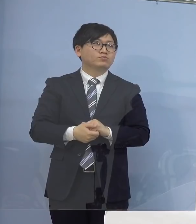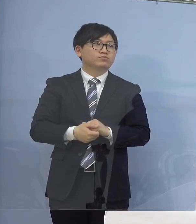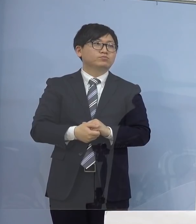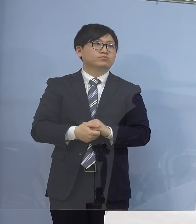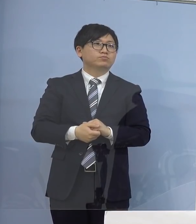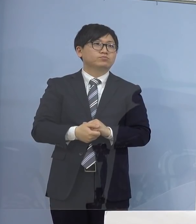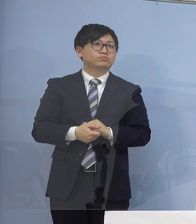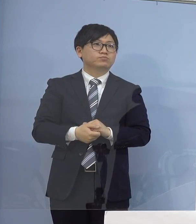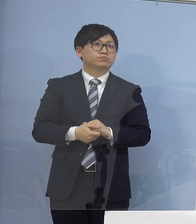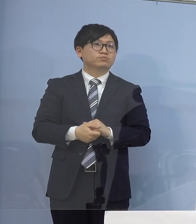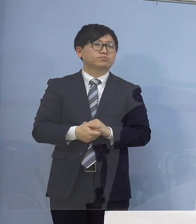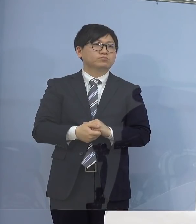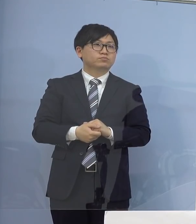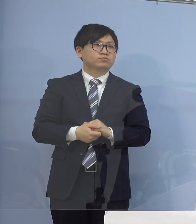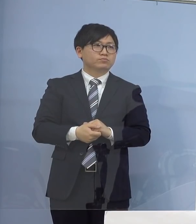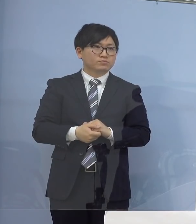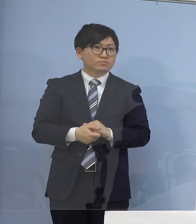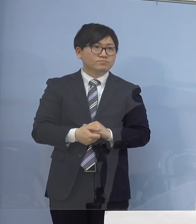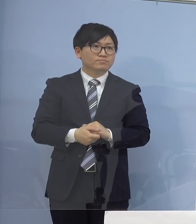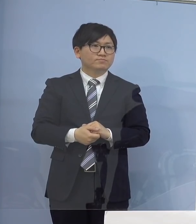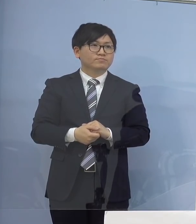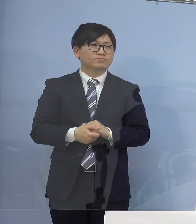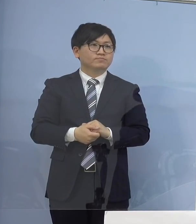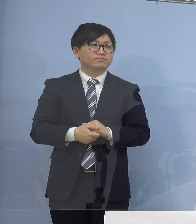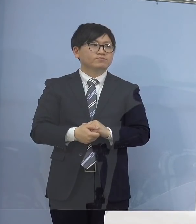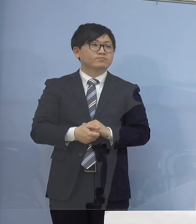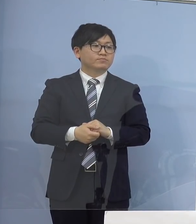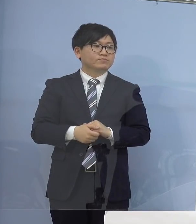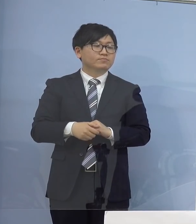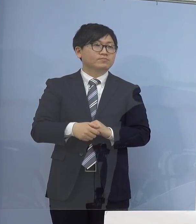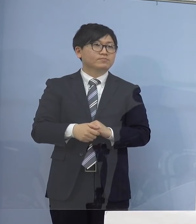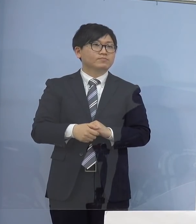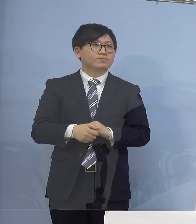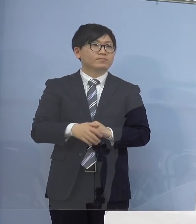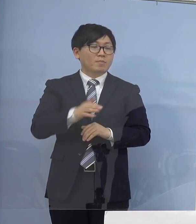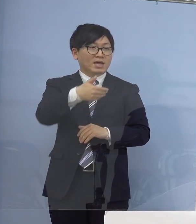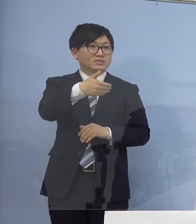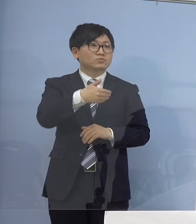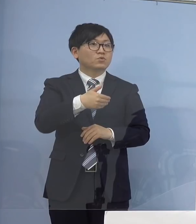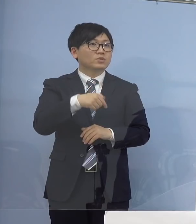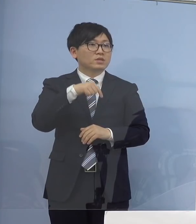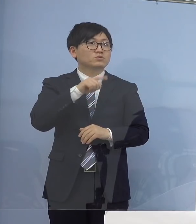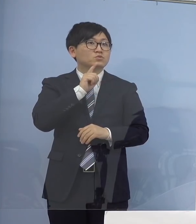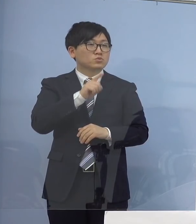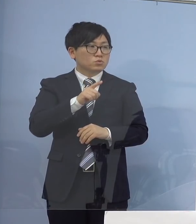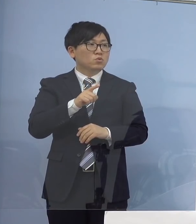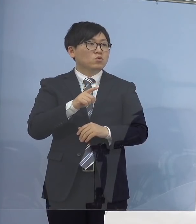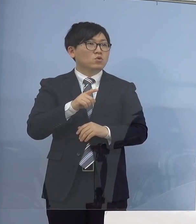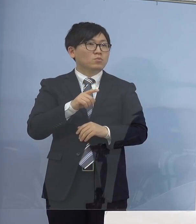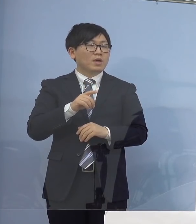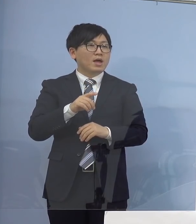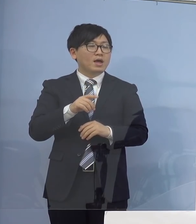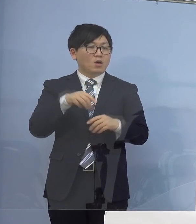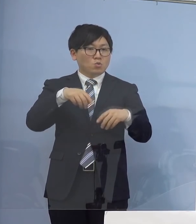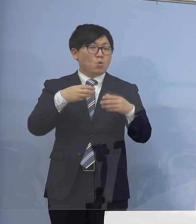ちなみにこの中身を今ご質問もありましたので あえて分析として申し上げておきますと